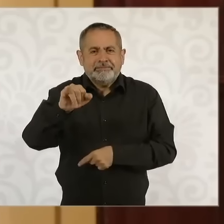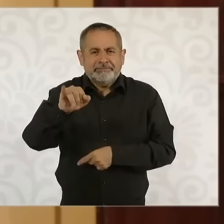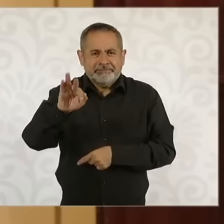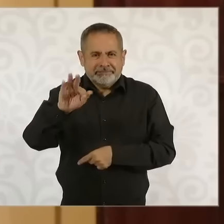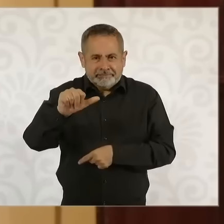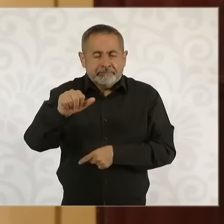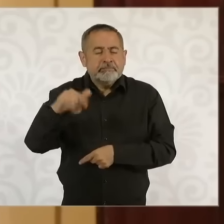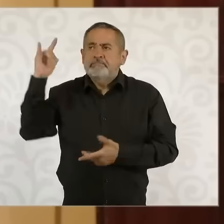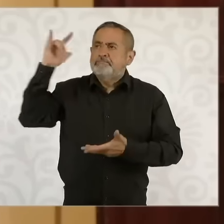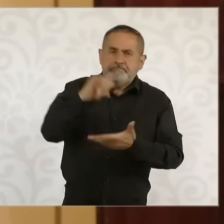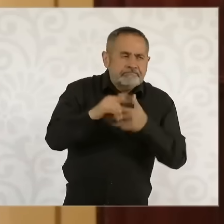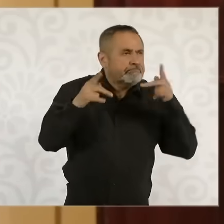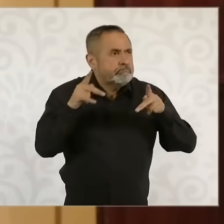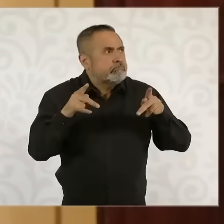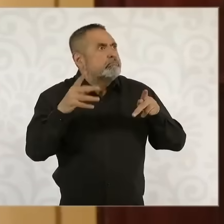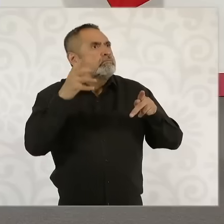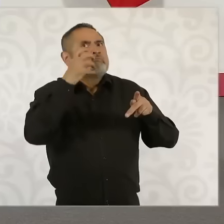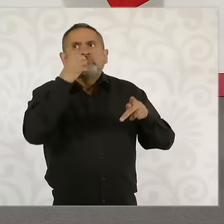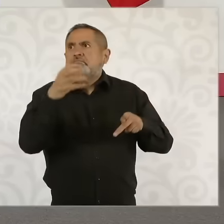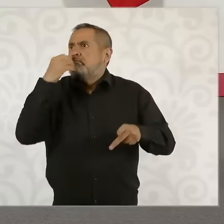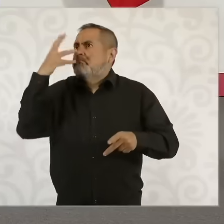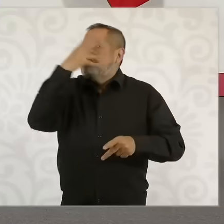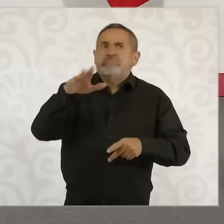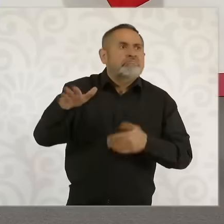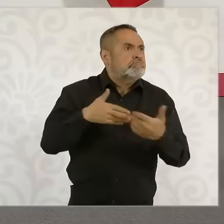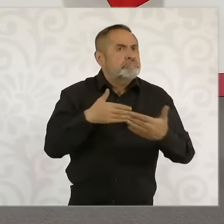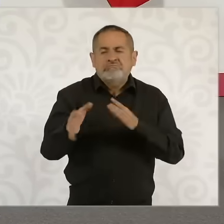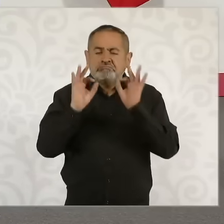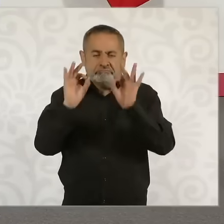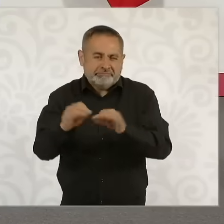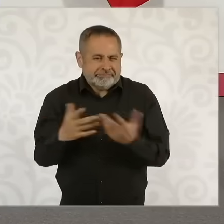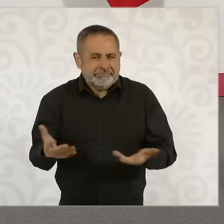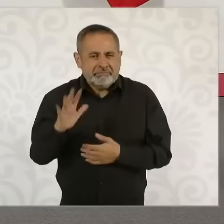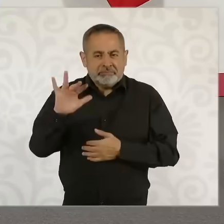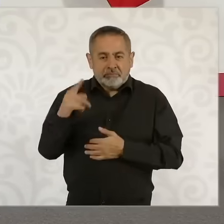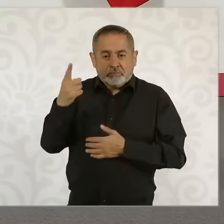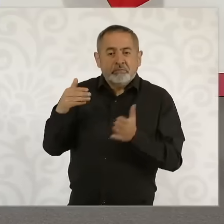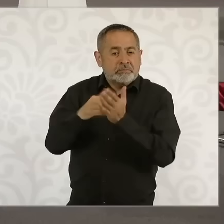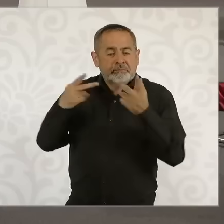de 51,000 personas a través de esta de este espacio de la versión general. La que sigue,